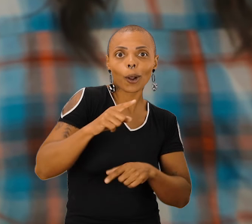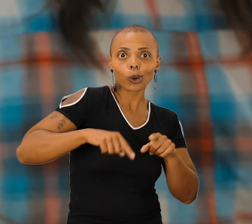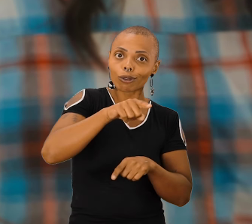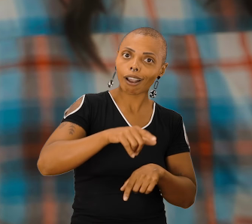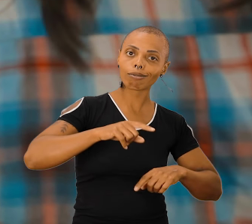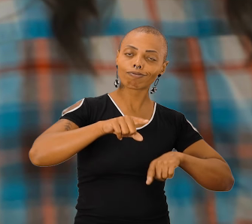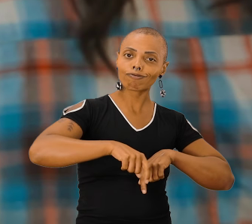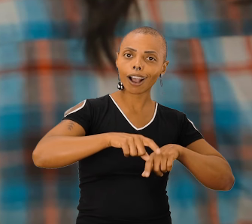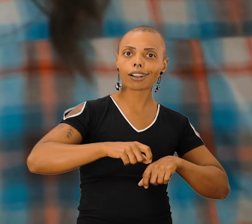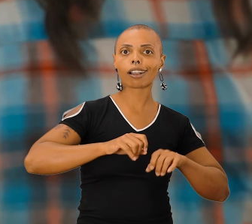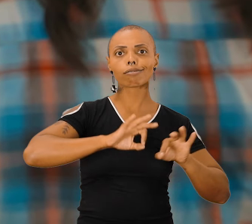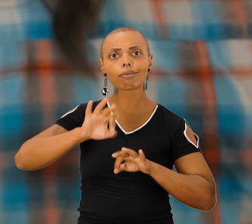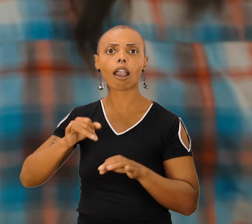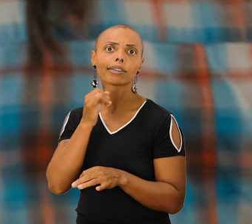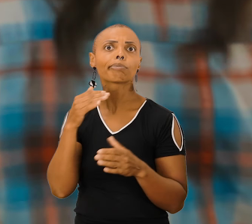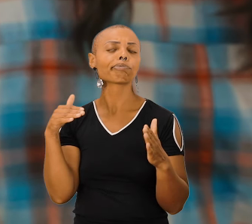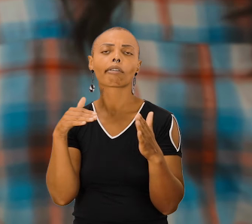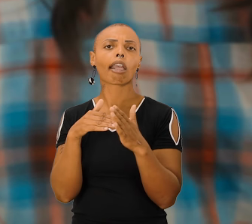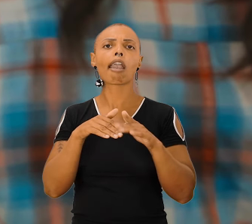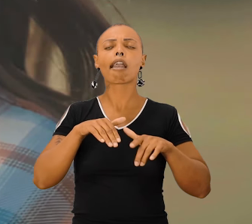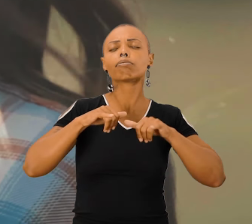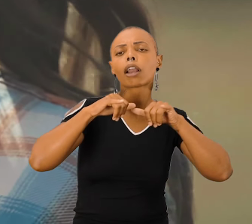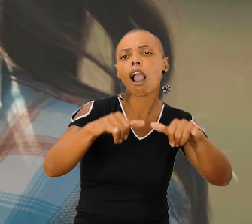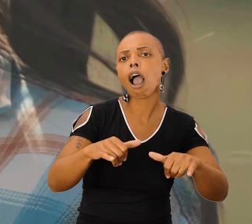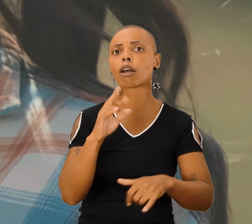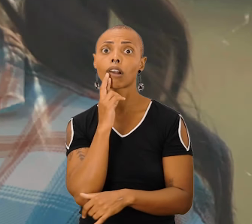Até mesmo supermercados e restaurantes são parte dessa cadeia.